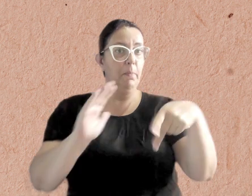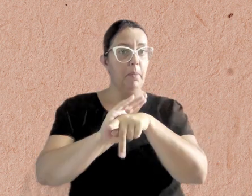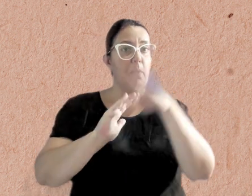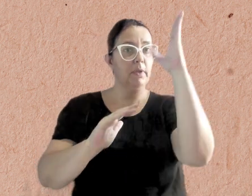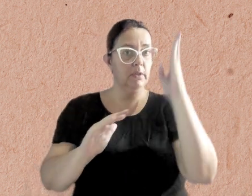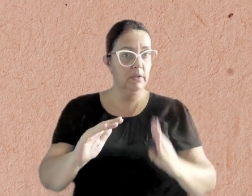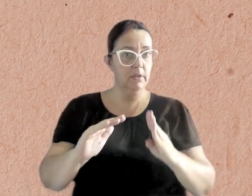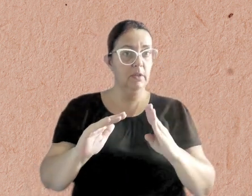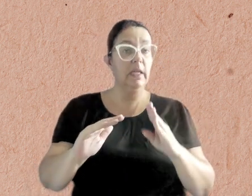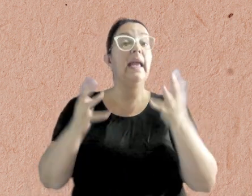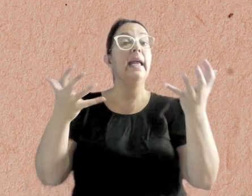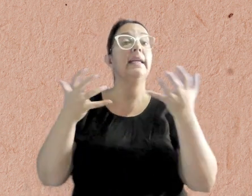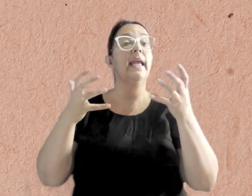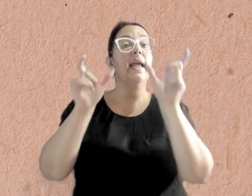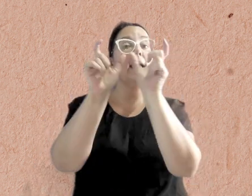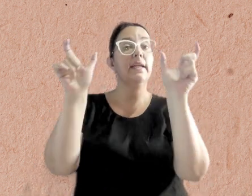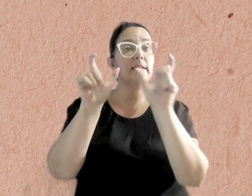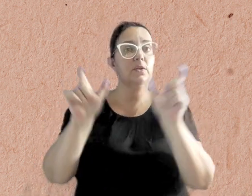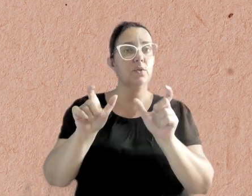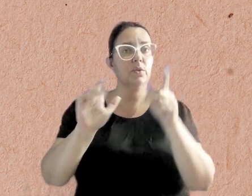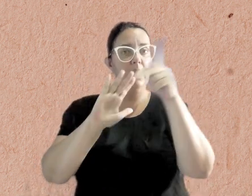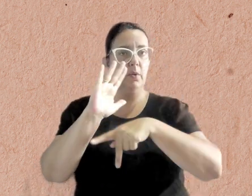destinada a contribuir com a estruturação do Plano Macro.